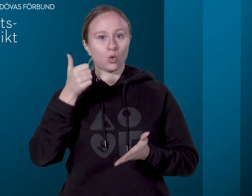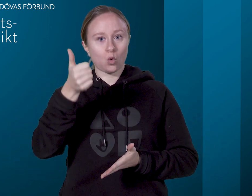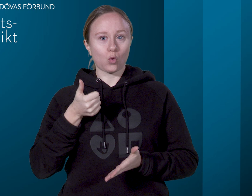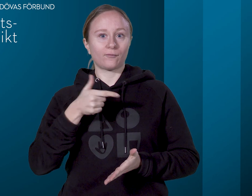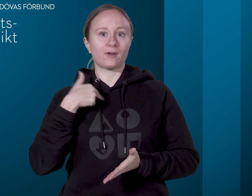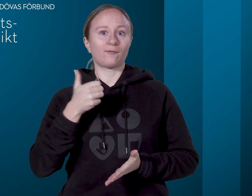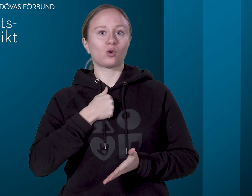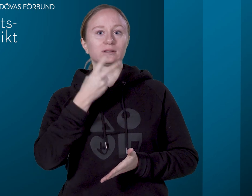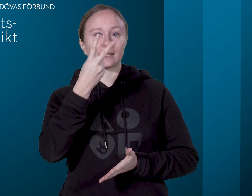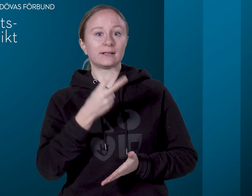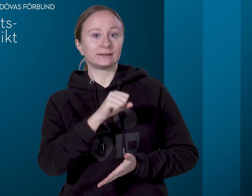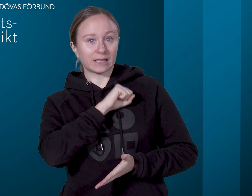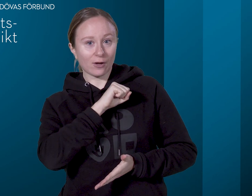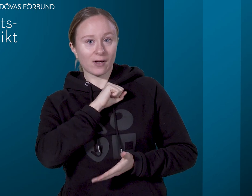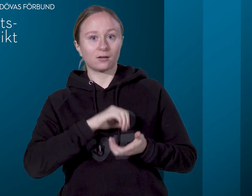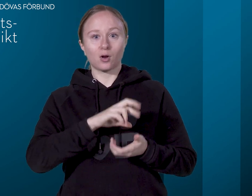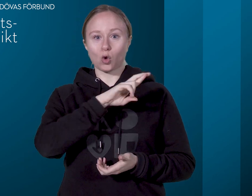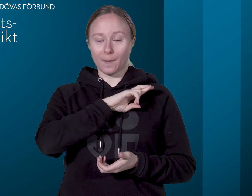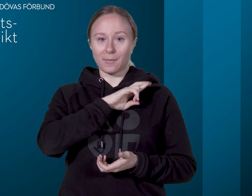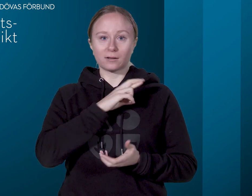i år får vi se Silva Belghiti och Robin Hänninen -